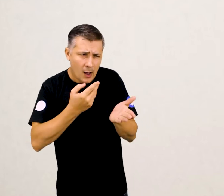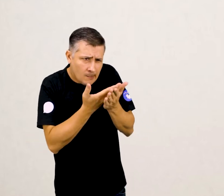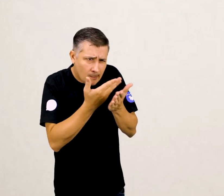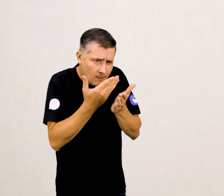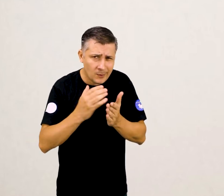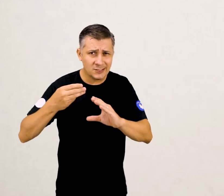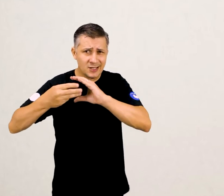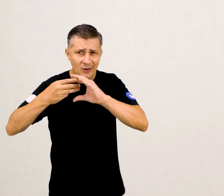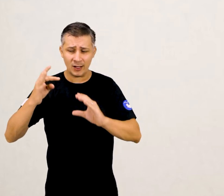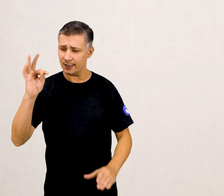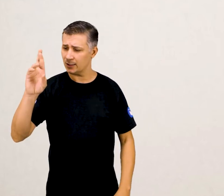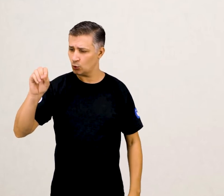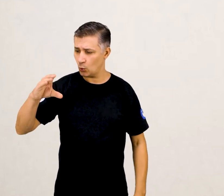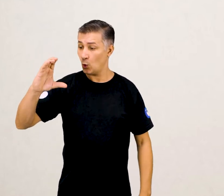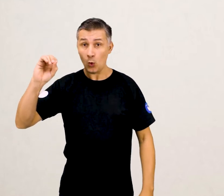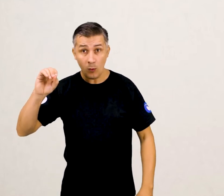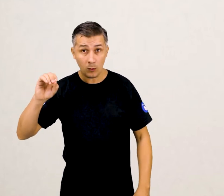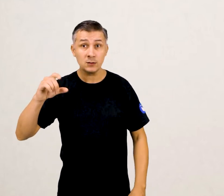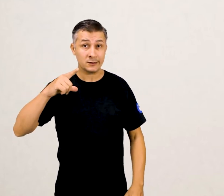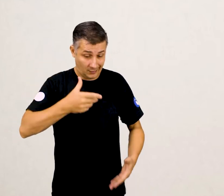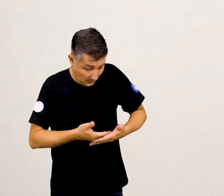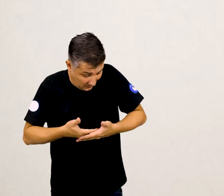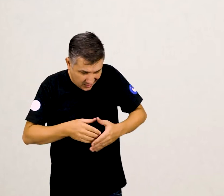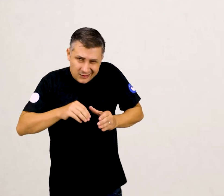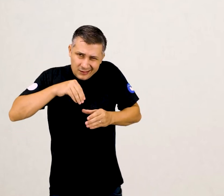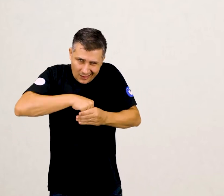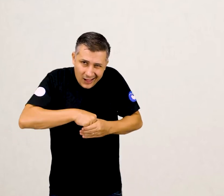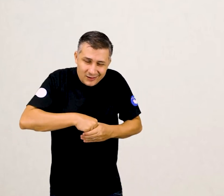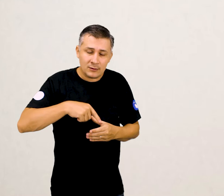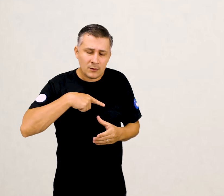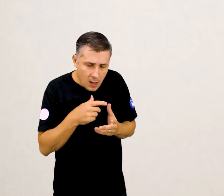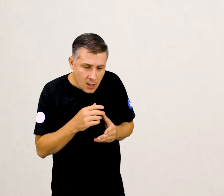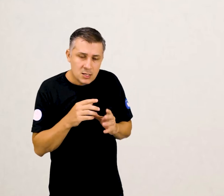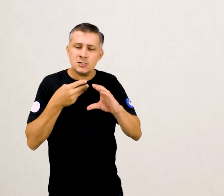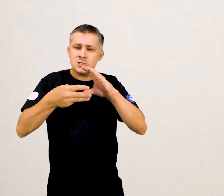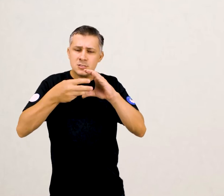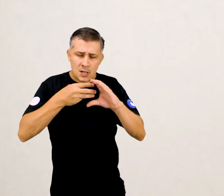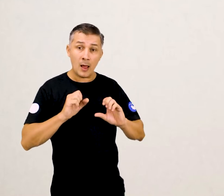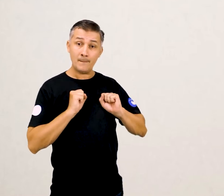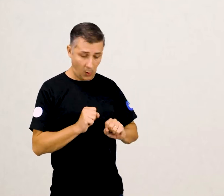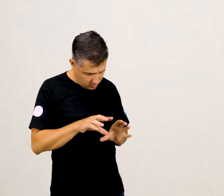útero materno, desenvolve células progenitoras que podem se transformar em outras células